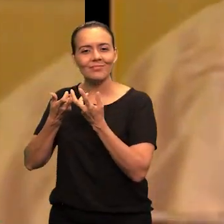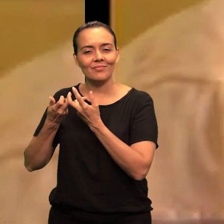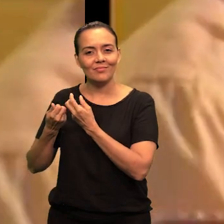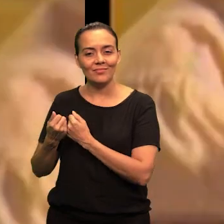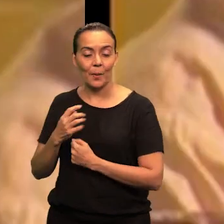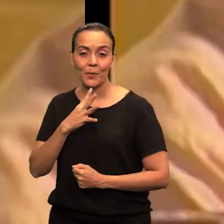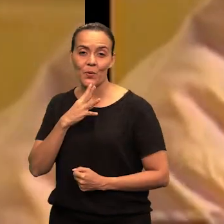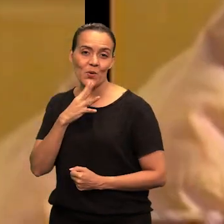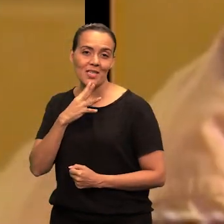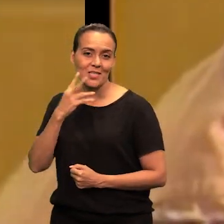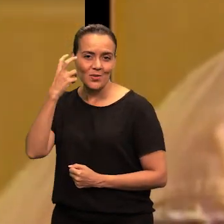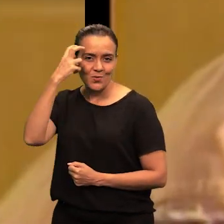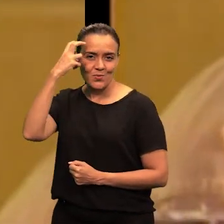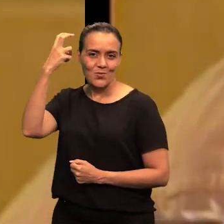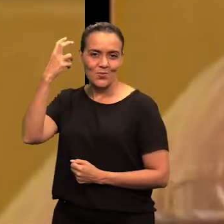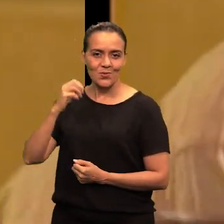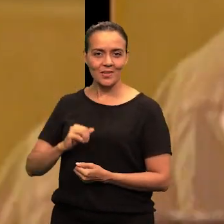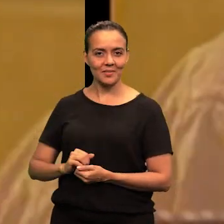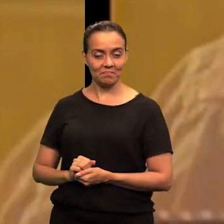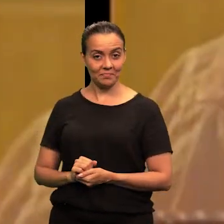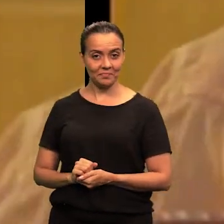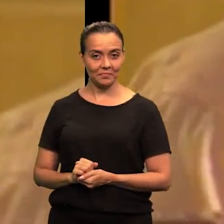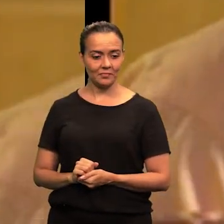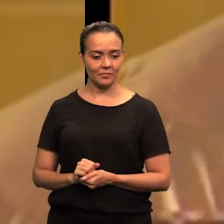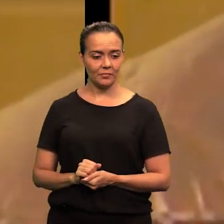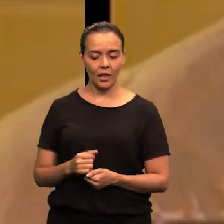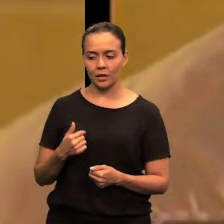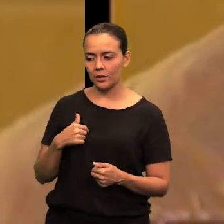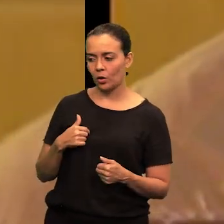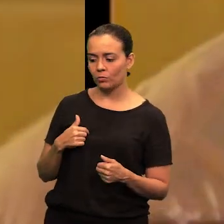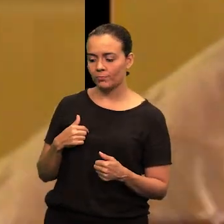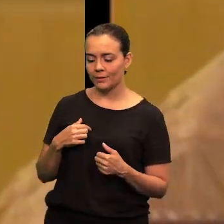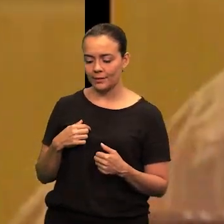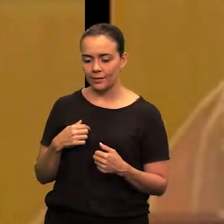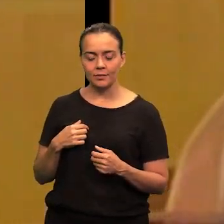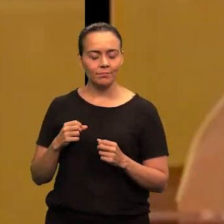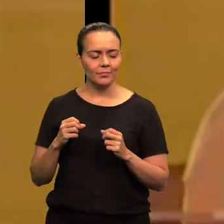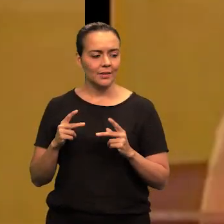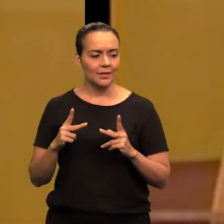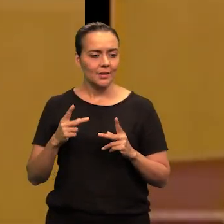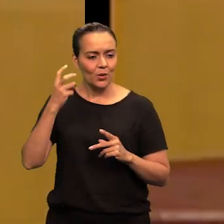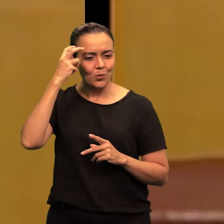E para hospedar o outro, você precisa largar um pouco mão de si próprio,